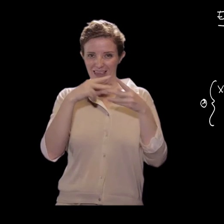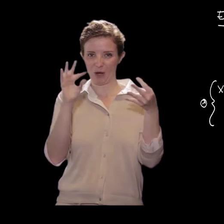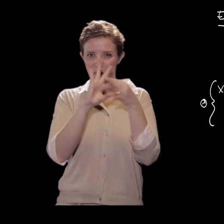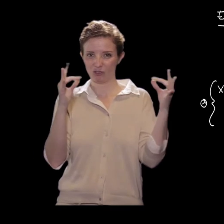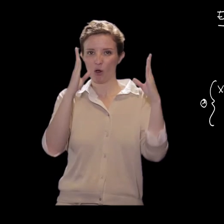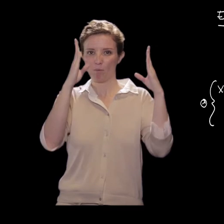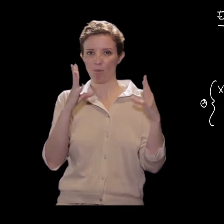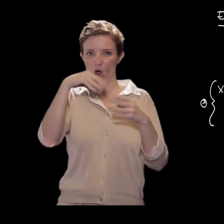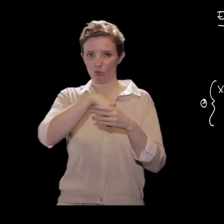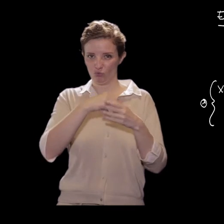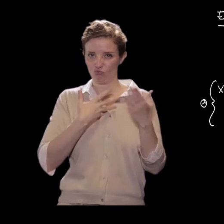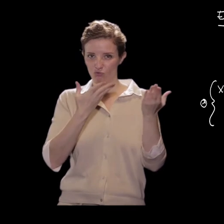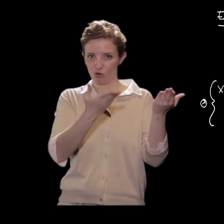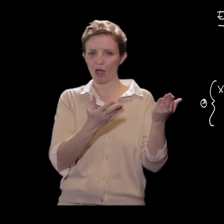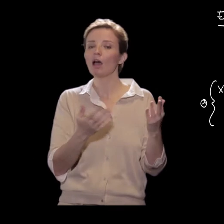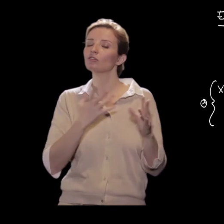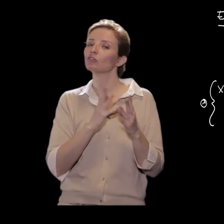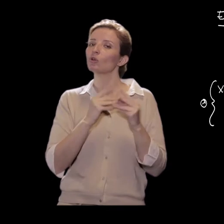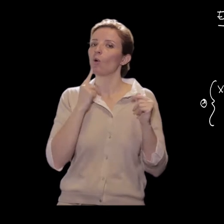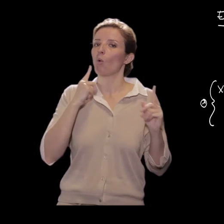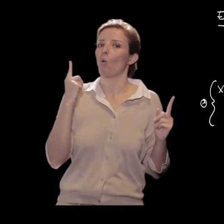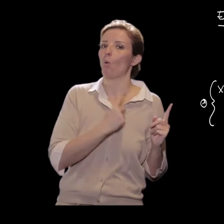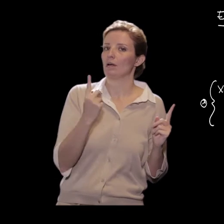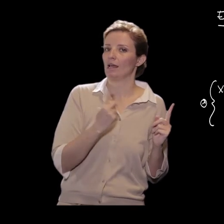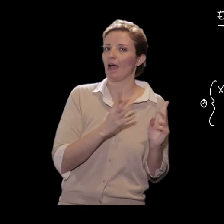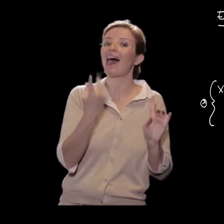raccoglie solo una soluzione che è x=4.